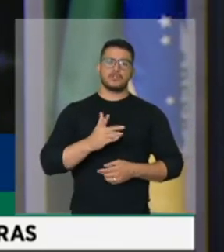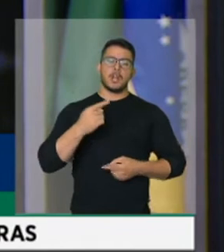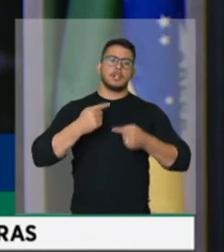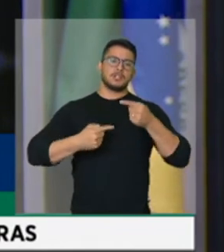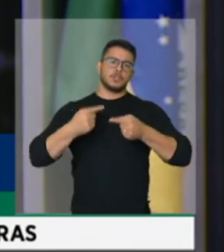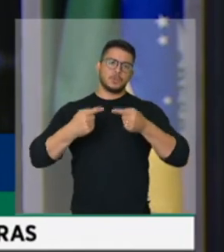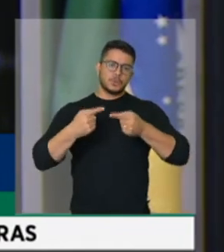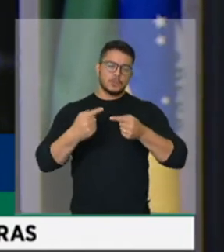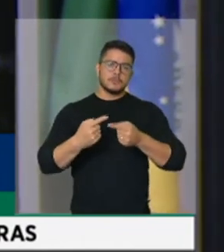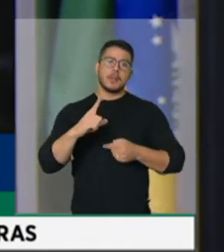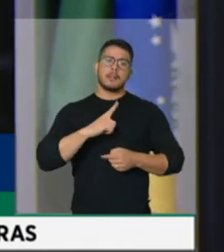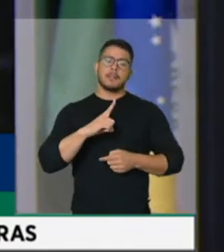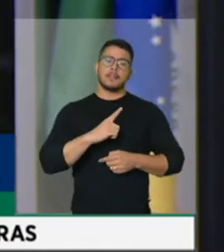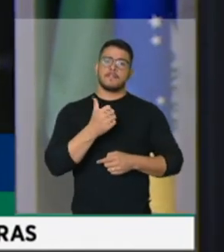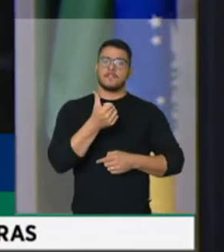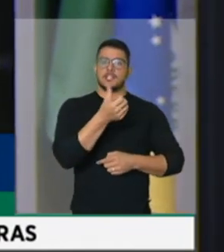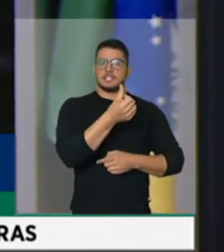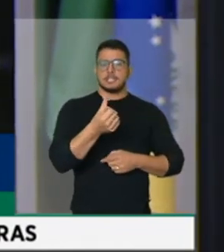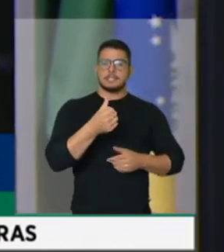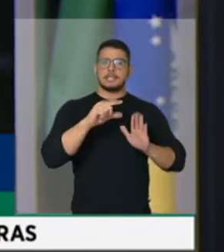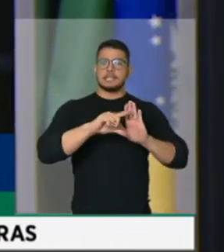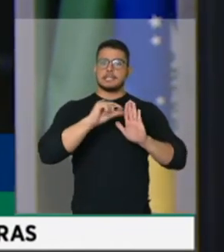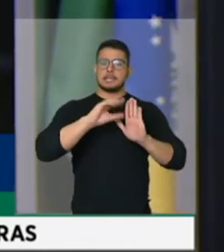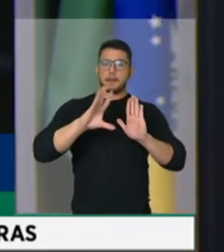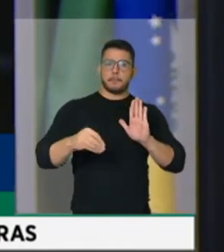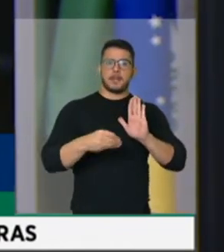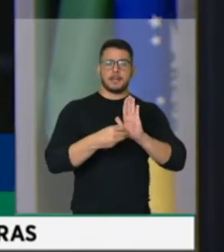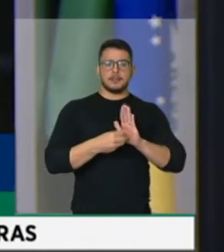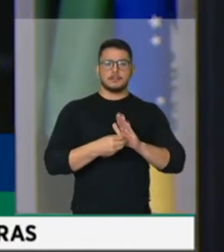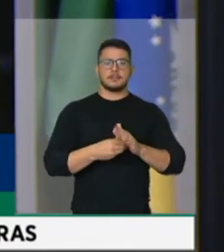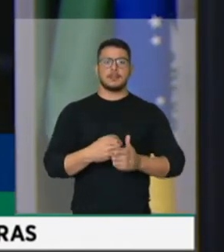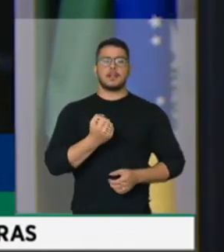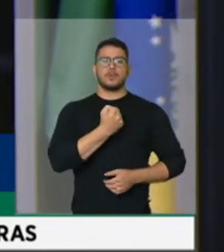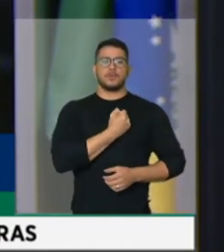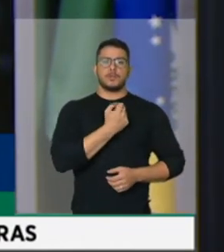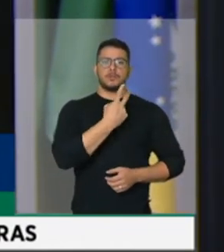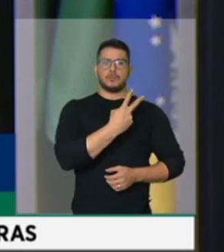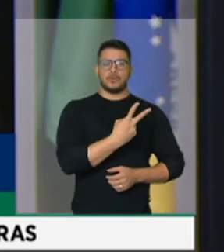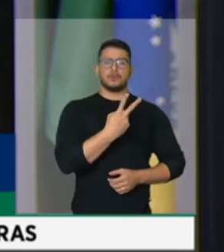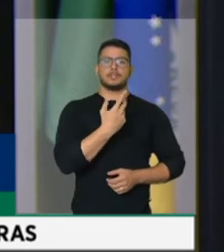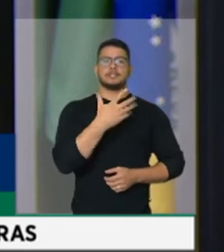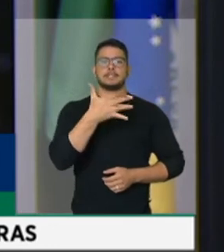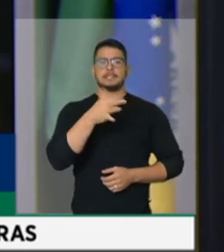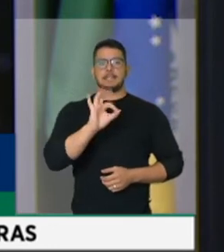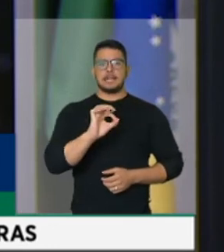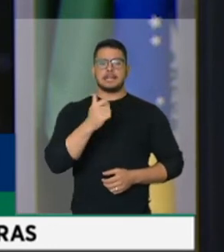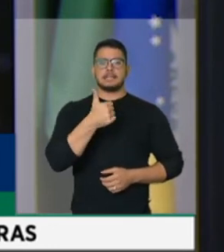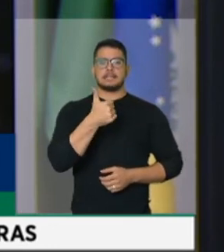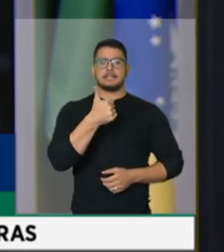ELMAR NASCIMENTO. -- [DEPUTADO]: PARES ERA ÀS EMENDAS DE PLENÁRIO ÀS MEDIDAS PROVISÓRIAS N° 1O31/2021, VOTO DO RELATOR.